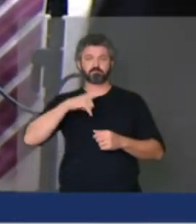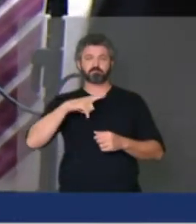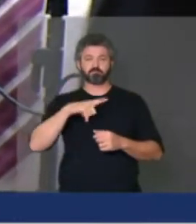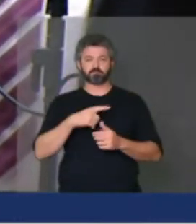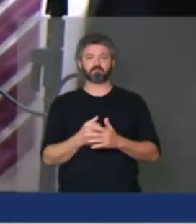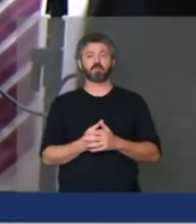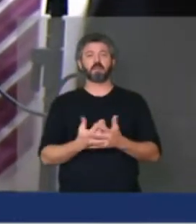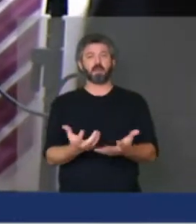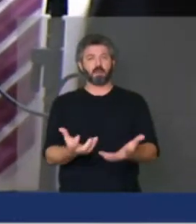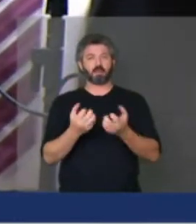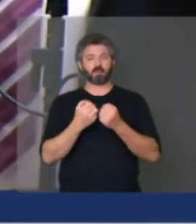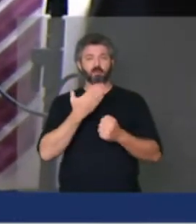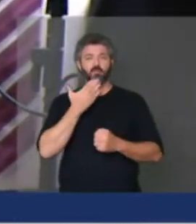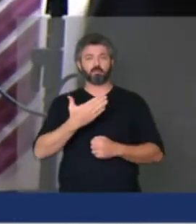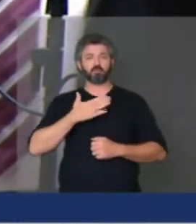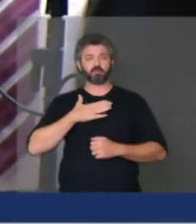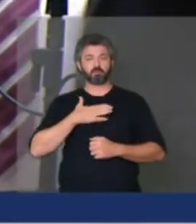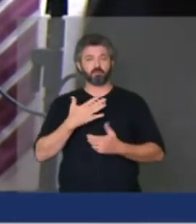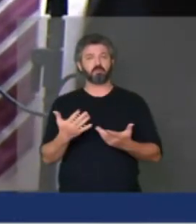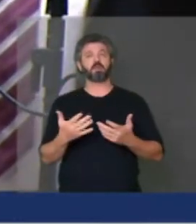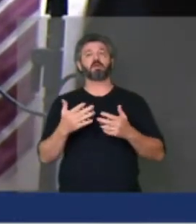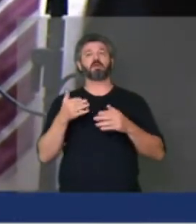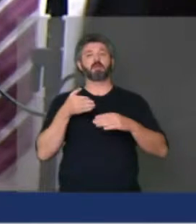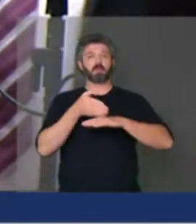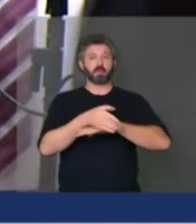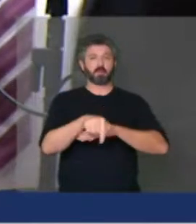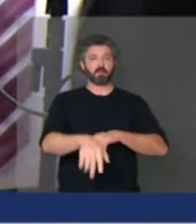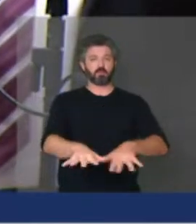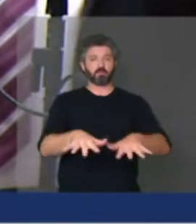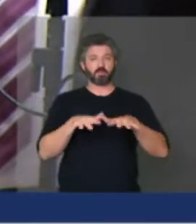PLENÁRIO PARA CONVERSAR COM ALGUMAS LIDERANÇAS E DIZER É DEFENSORIA PÚBLICA DA BAHIA E DE TODO O BRASIL, QUE NÓS